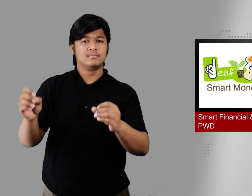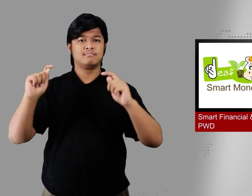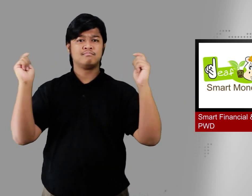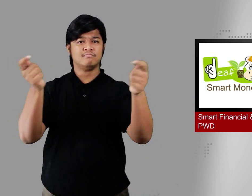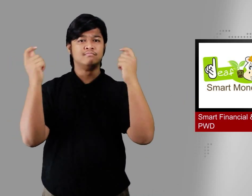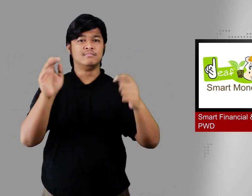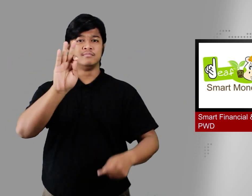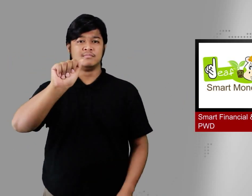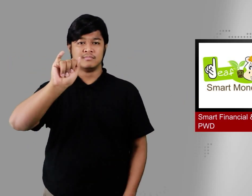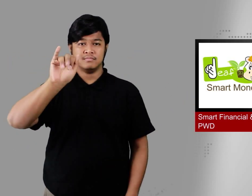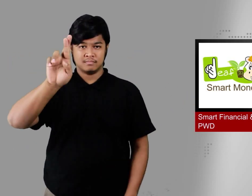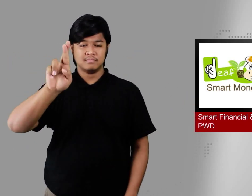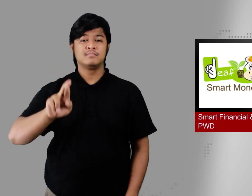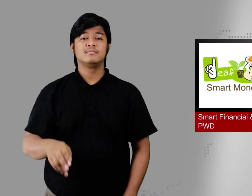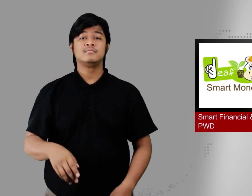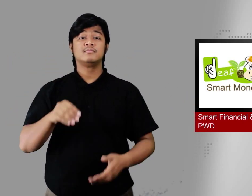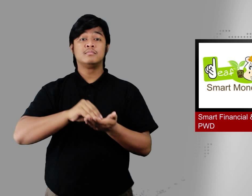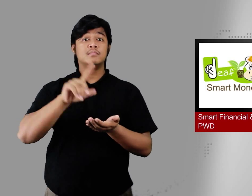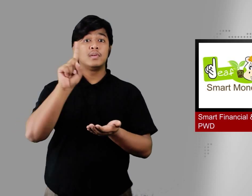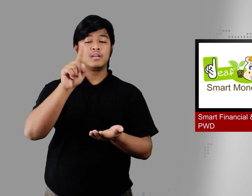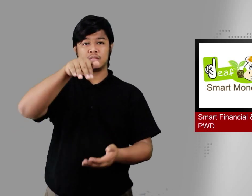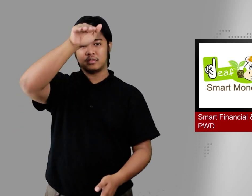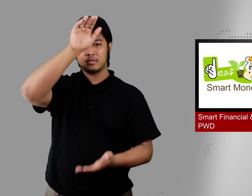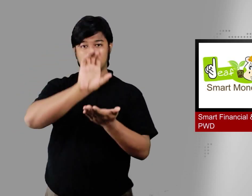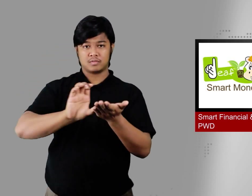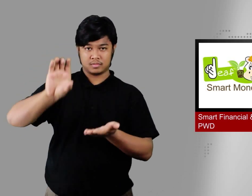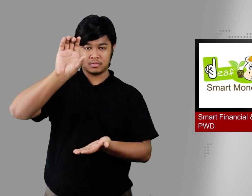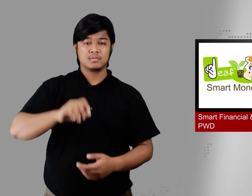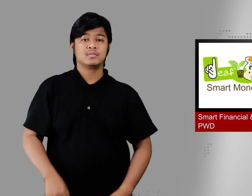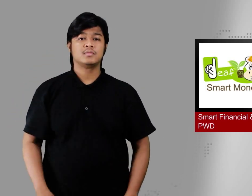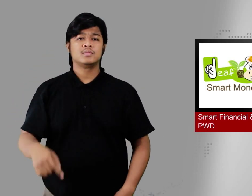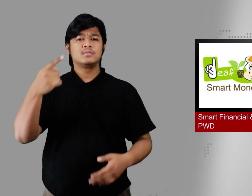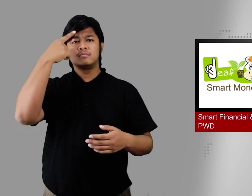Deafmoolah telah menganjurkan sebuah karnival di Kolej Sunway.